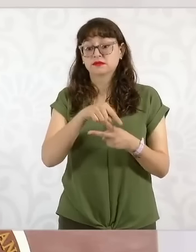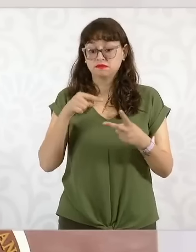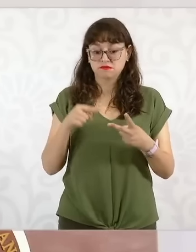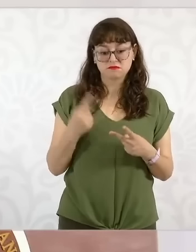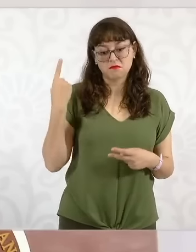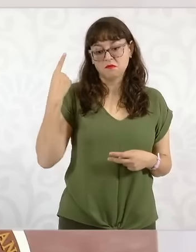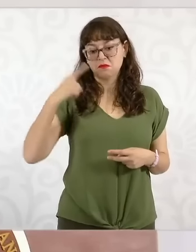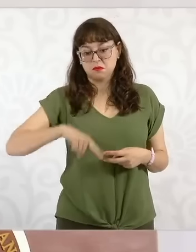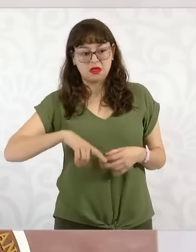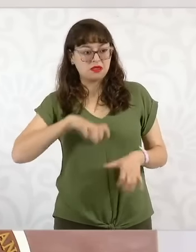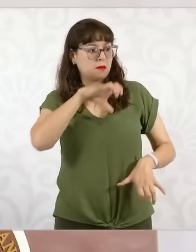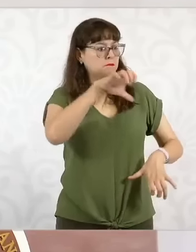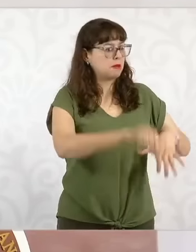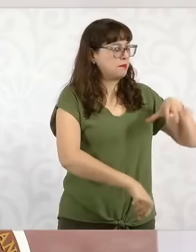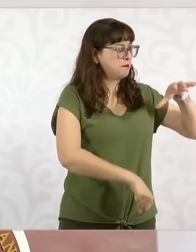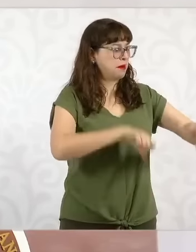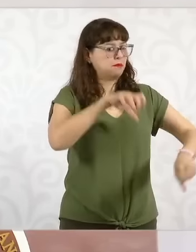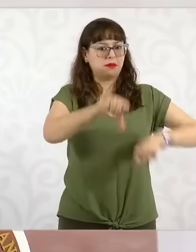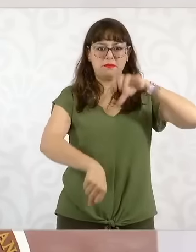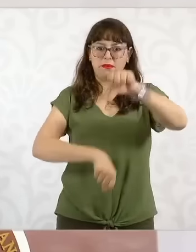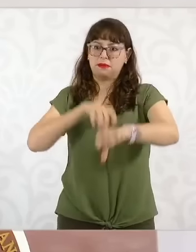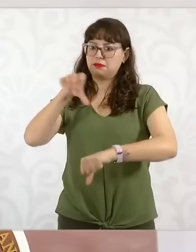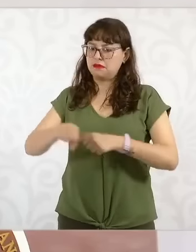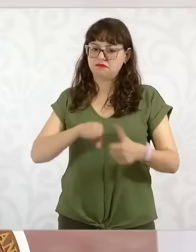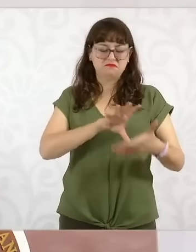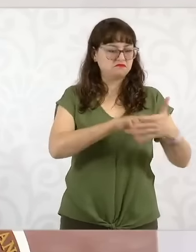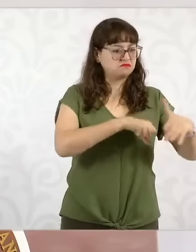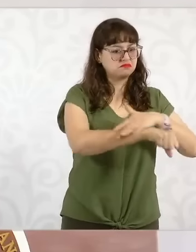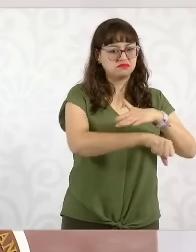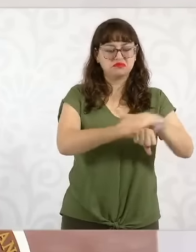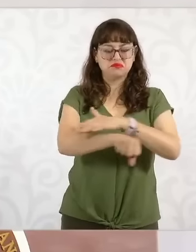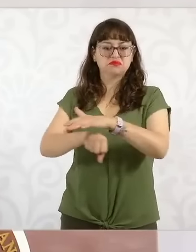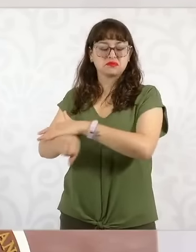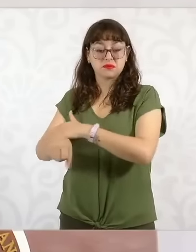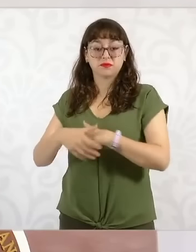ejecutar las acciones operativas. Como resultado, elementos de la Secretaría de